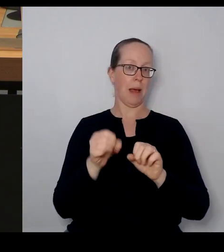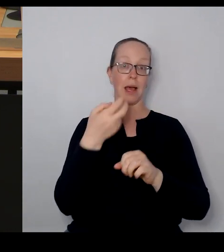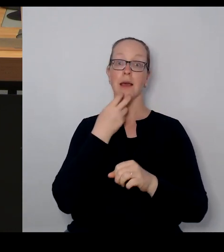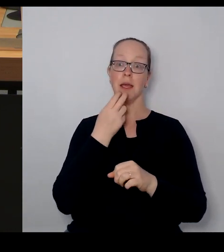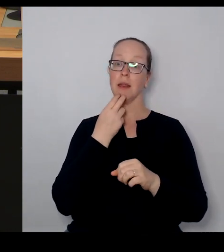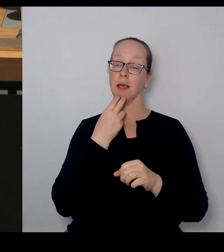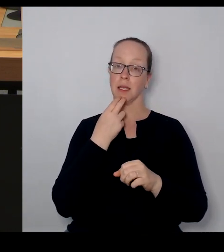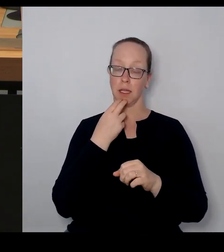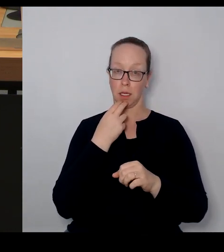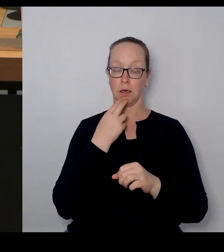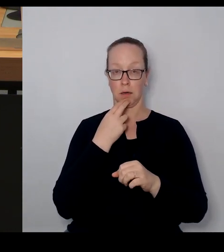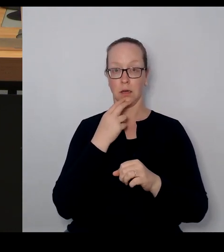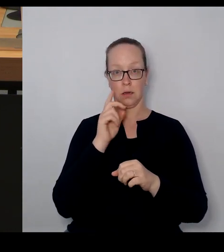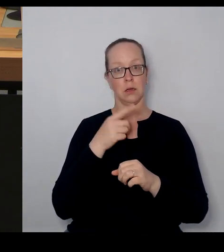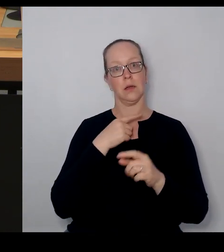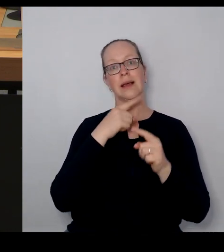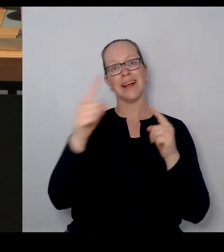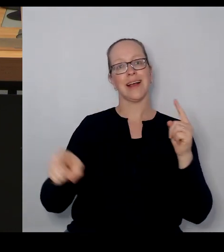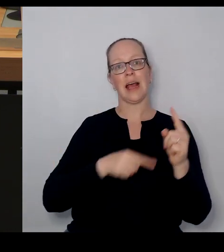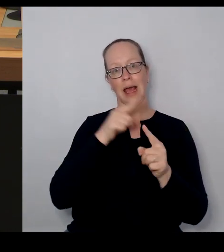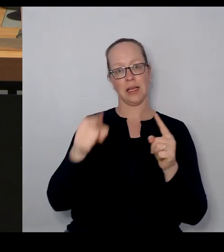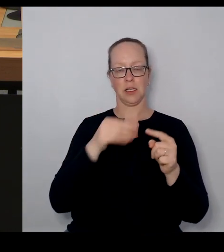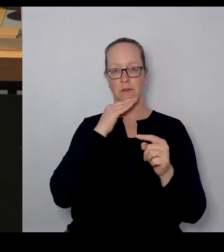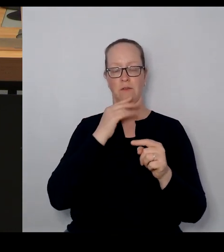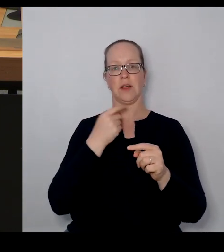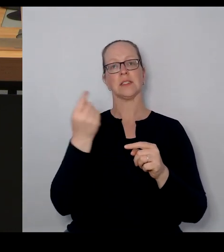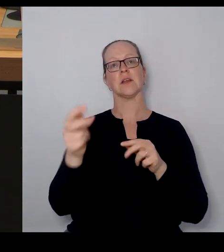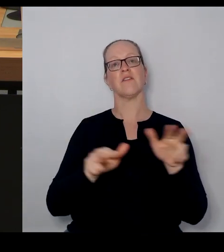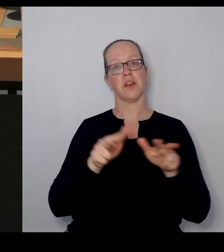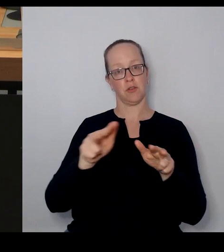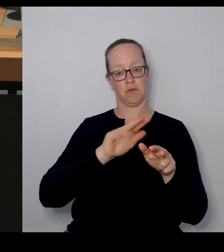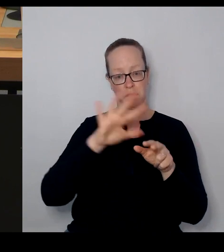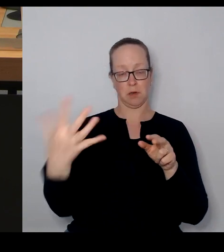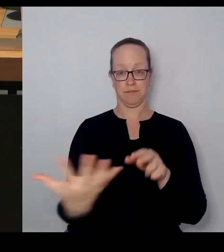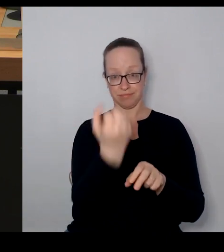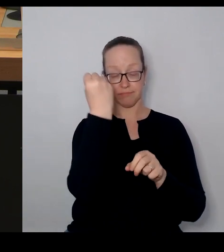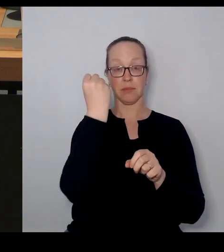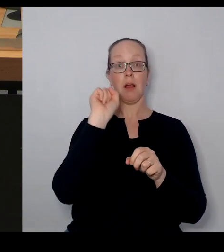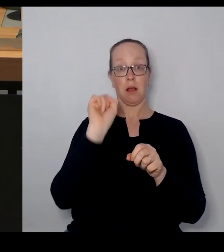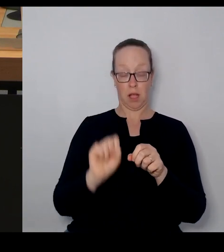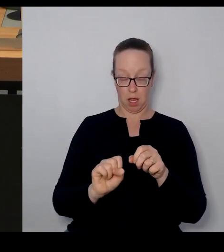werden kann, dass das ein Thema ist, was möglicherweise auch sehr, sehr gut, nicht nur möglicherweise bei den